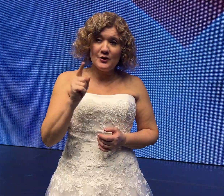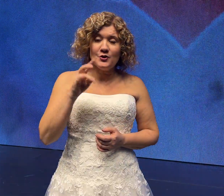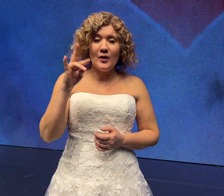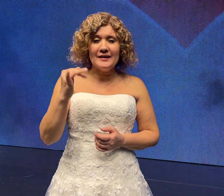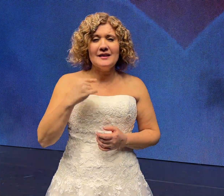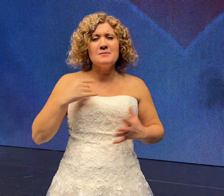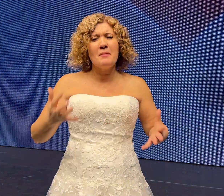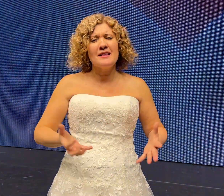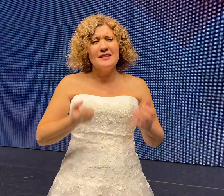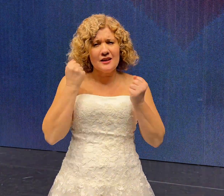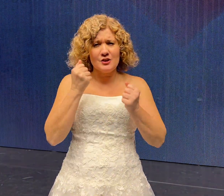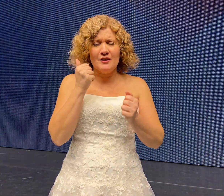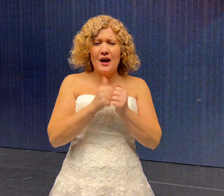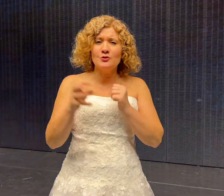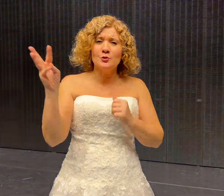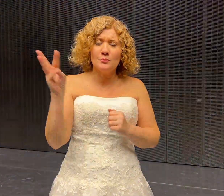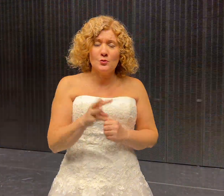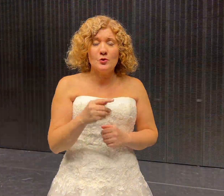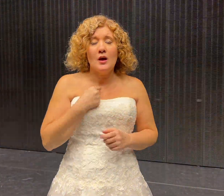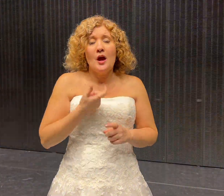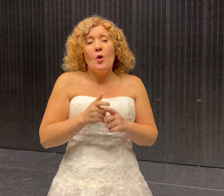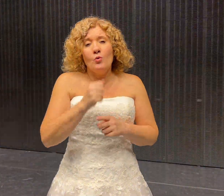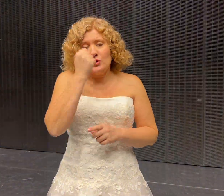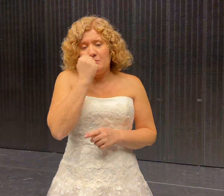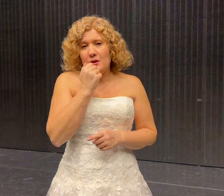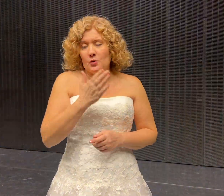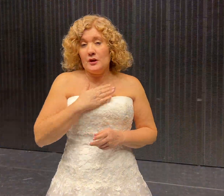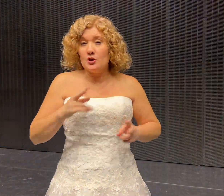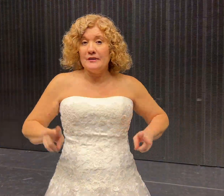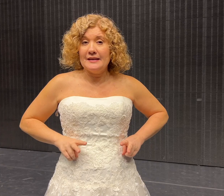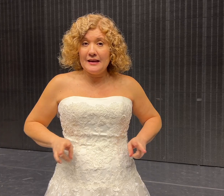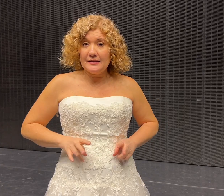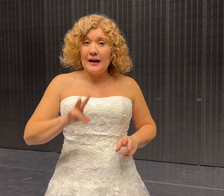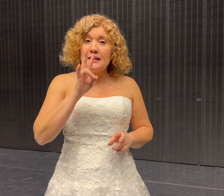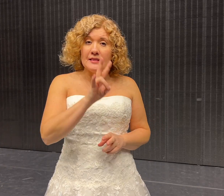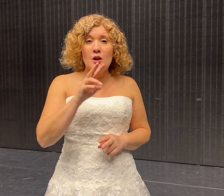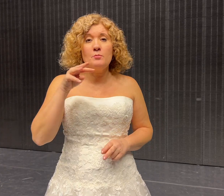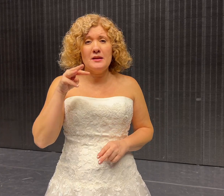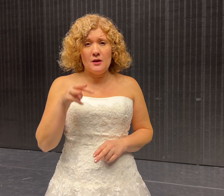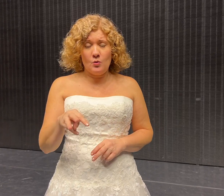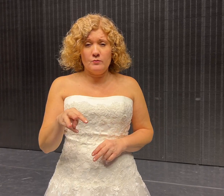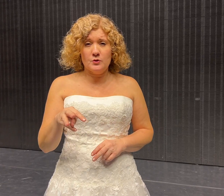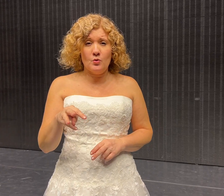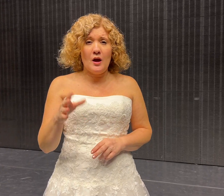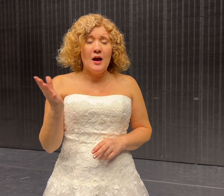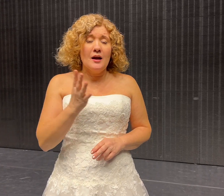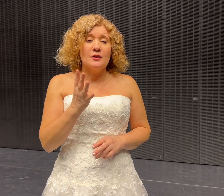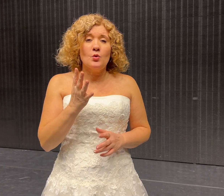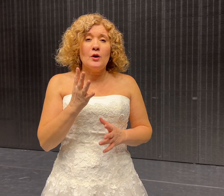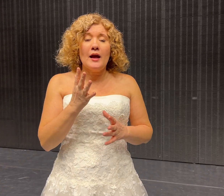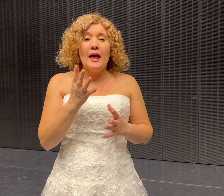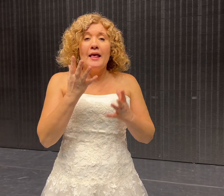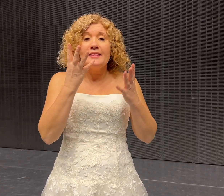что они поддерживают нас каждую минуту. Я очень благодарю нашего директора Наталью Мельяновскую,